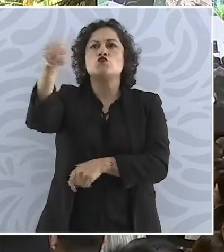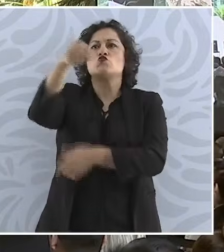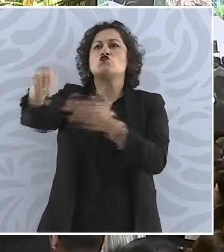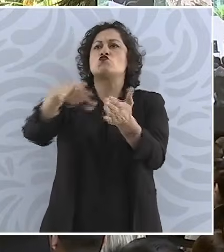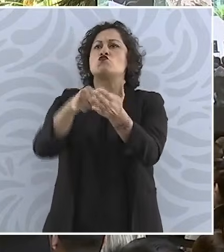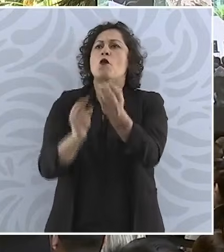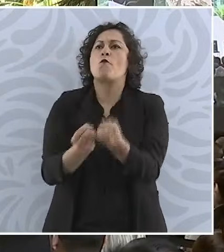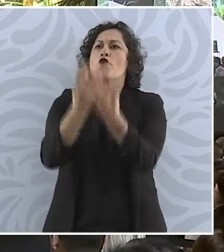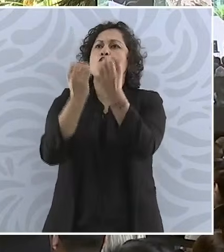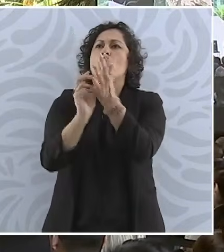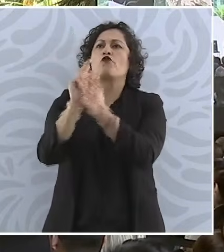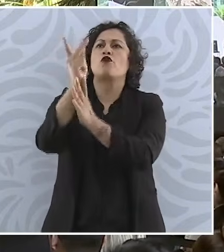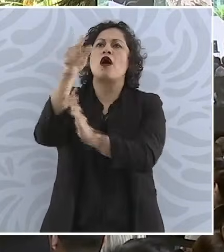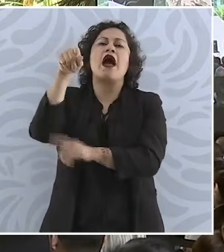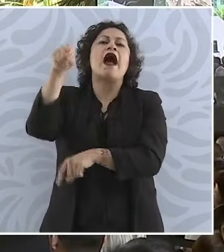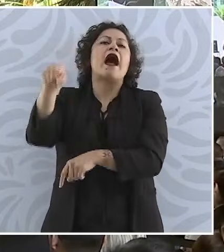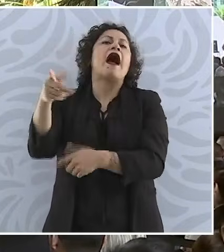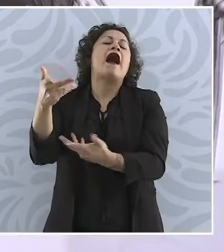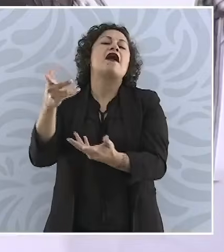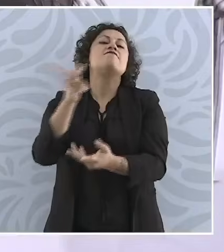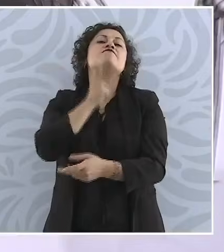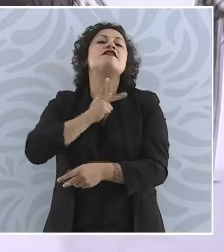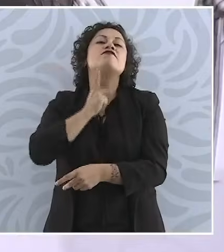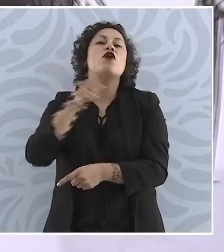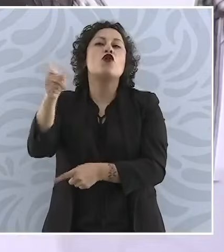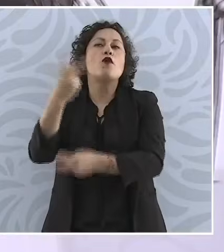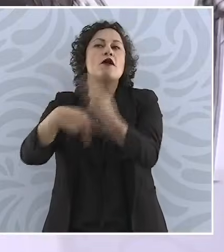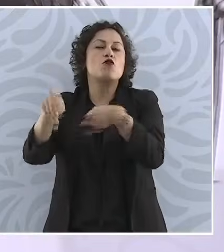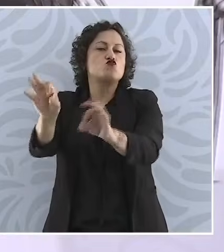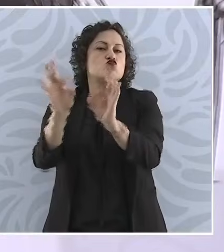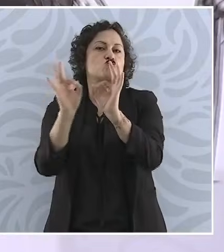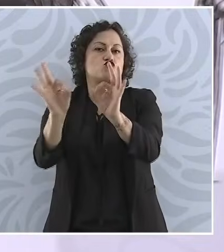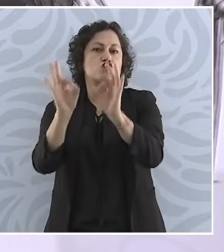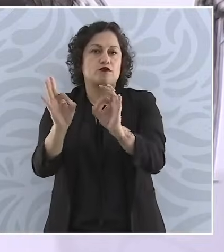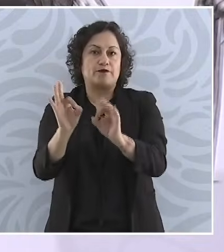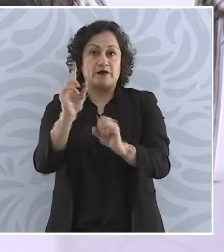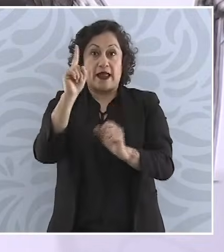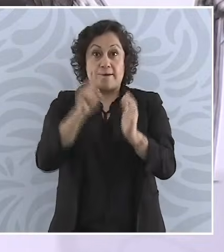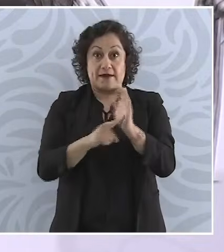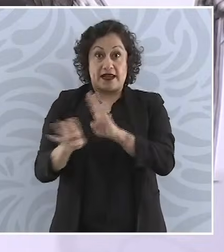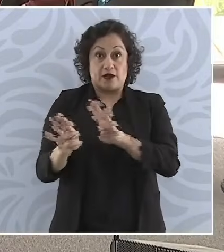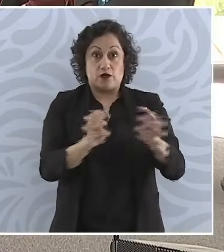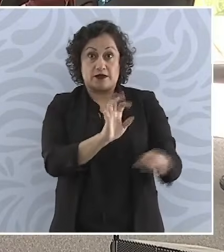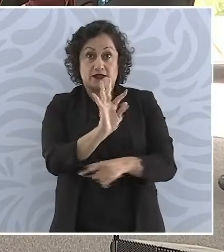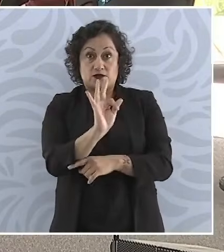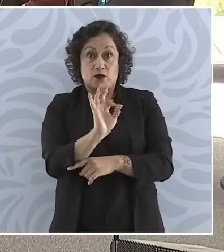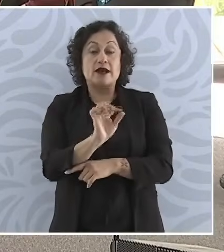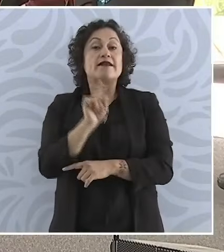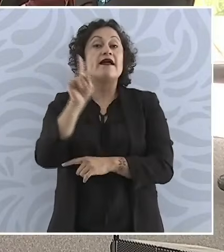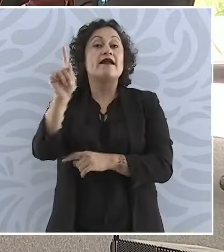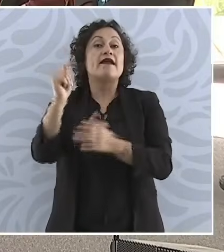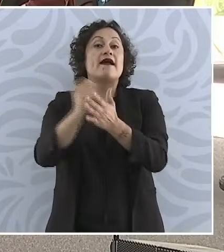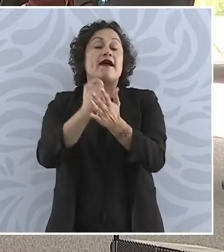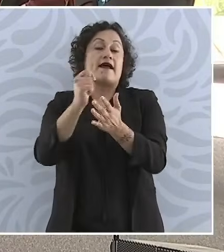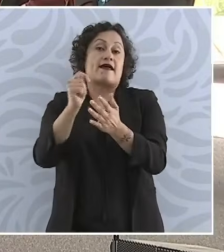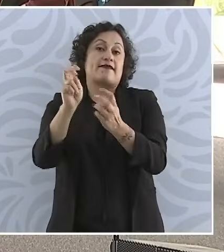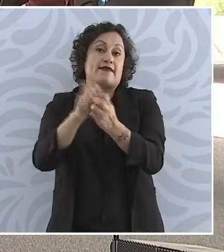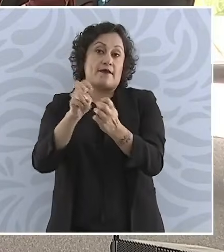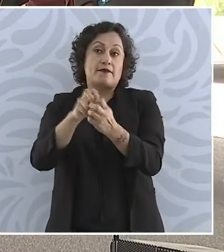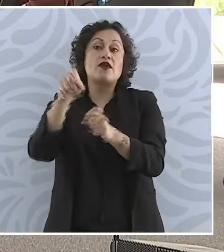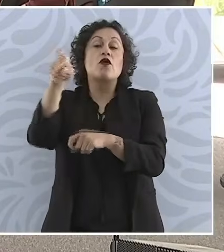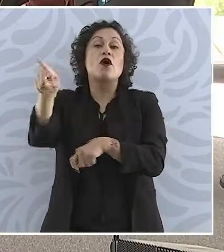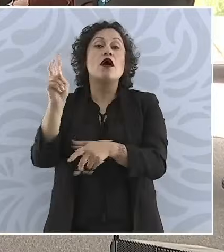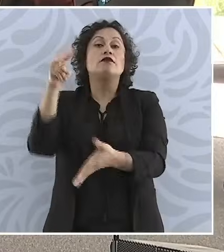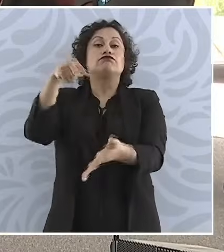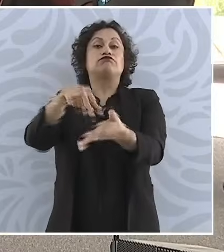enero de 1940 pronunció un encendido discurso en pico frente a los Marineros que habían traído el